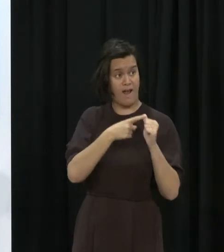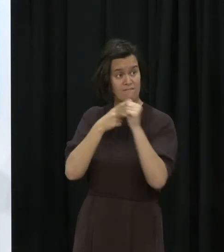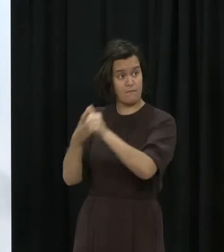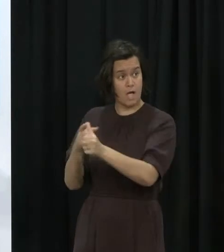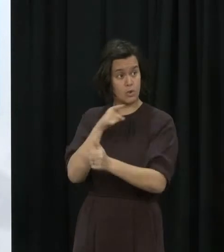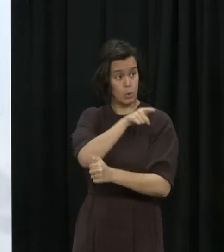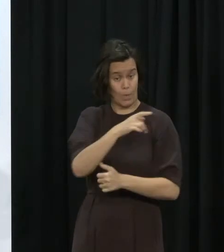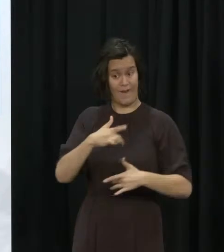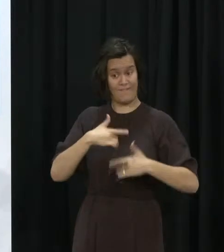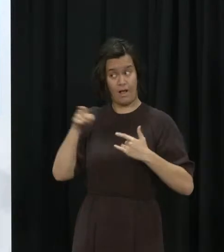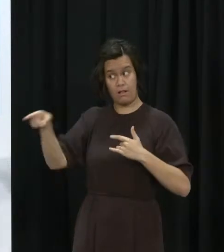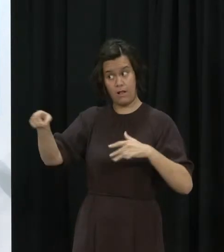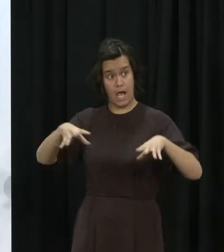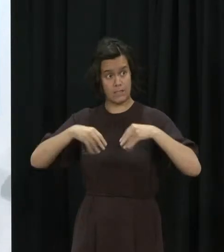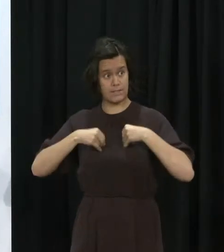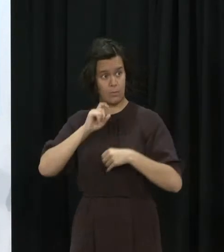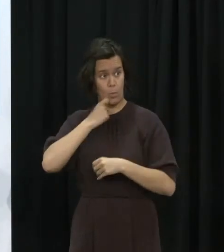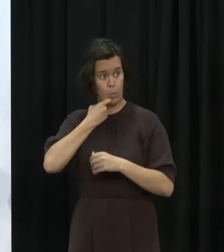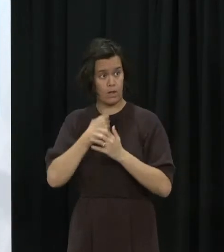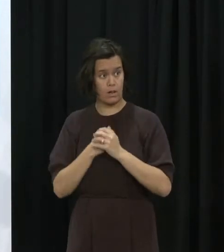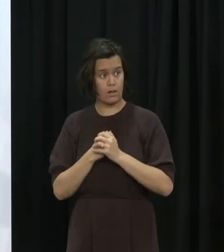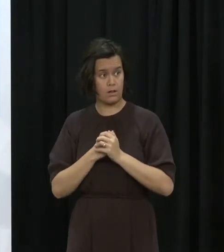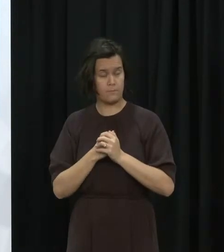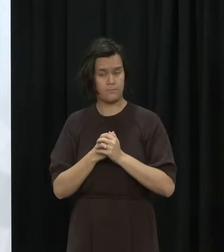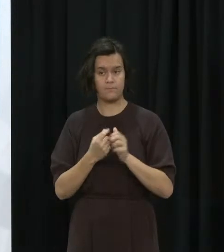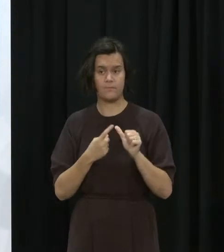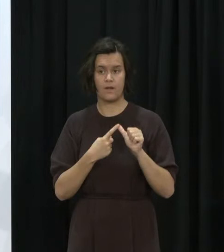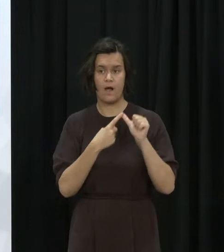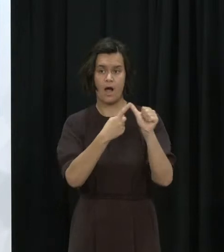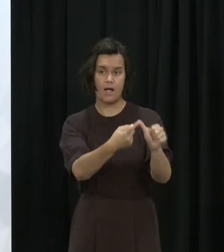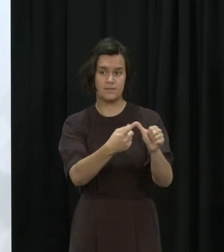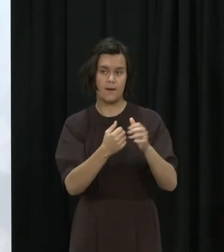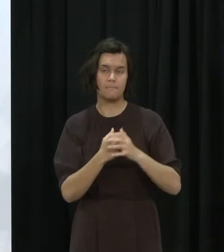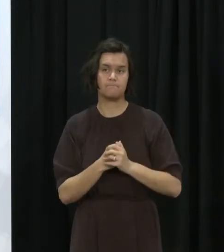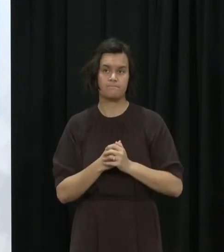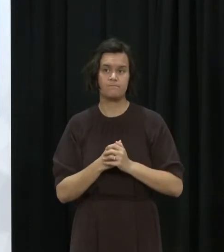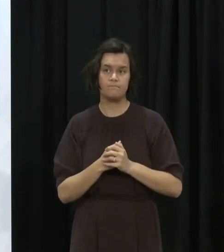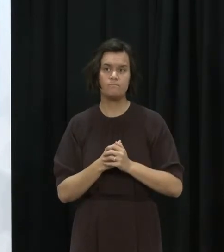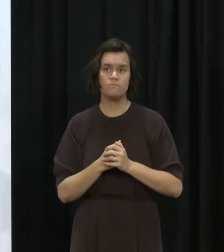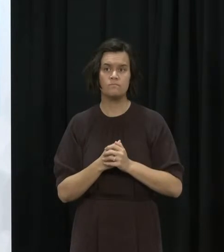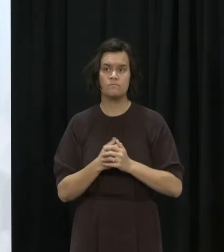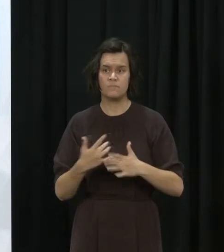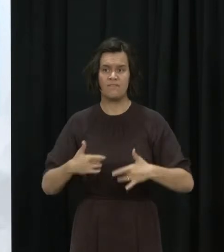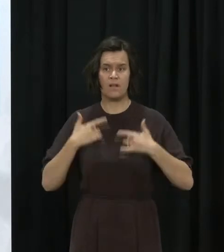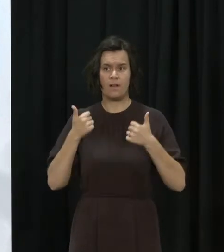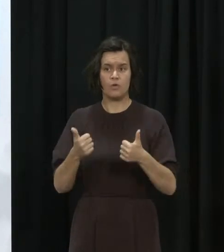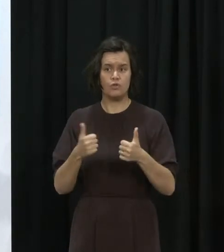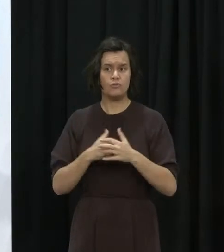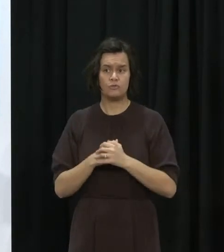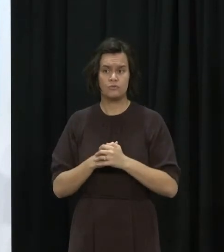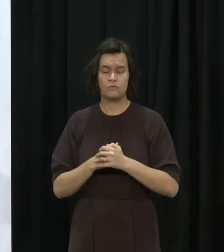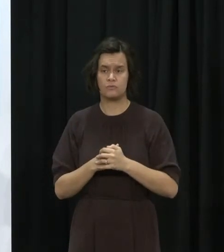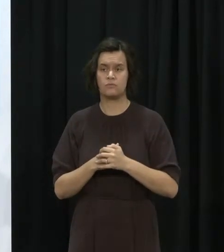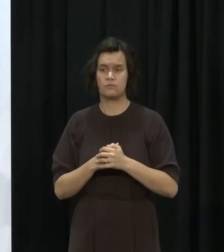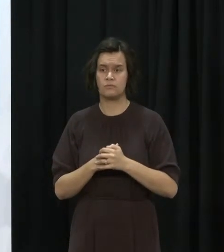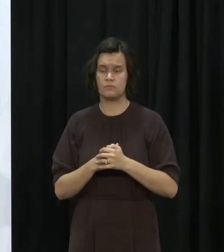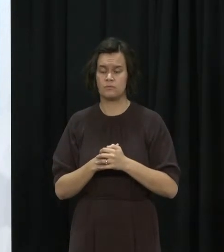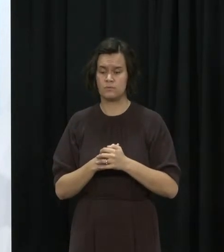e hikoi ana i runga i te